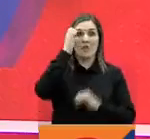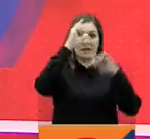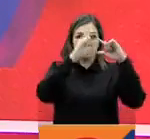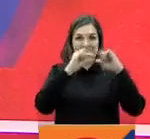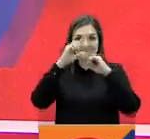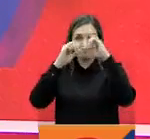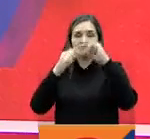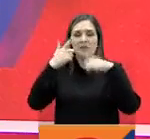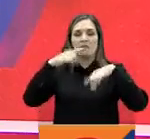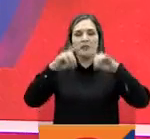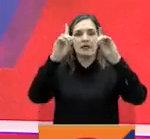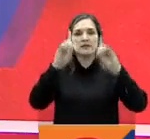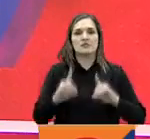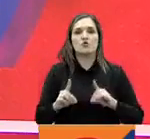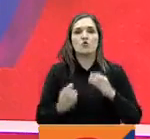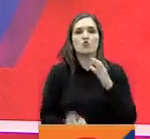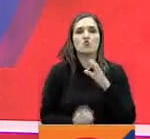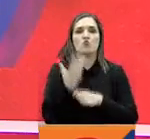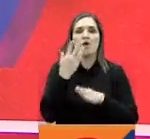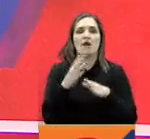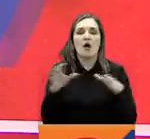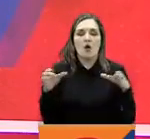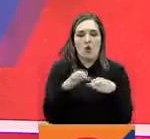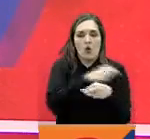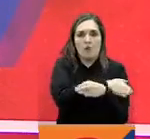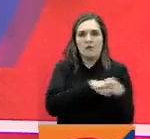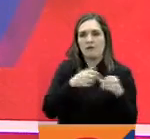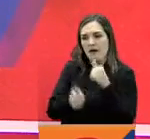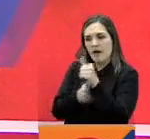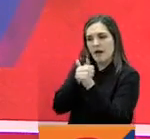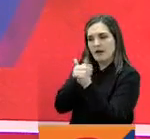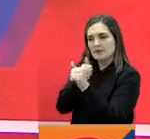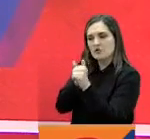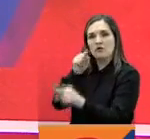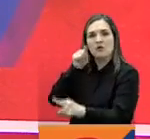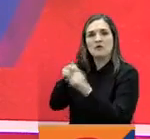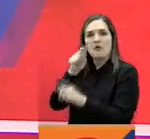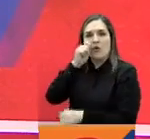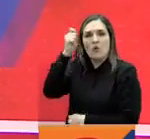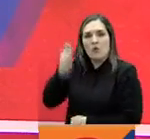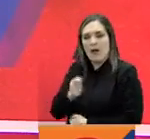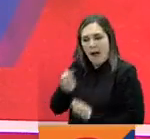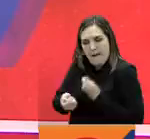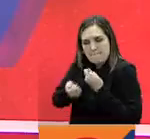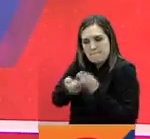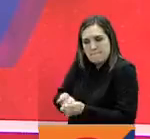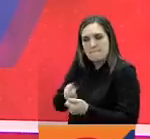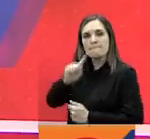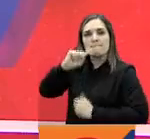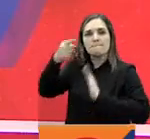LA UNIóN EUROPEA ACORDó ESTABLECER UNA MISIóN